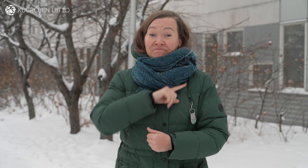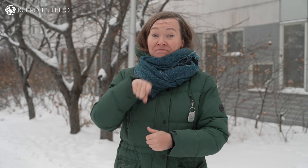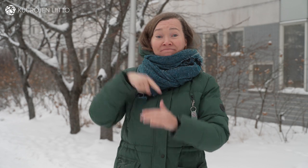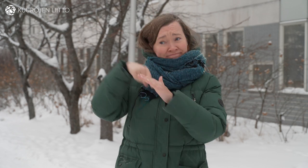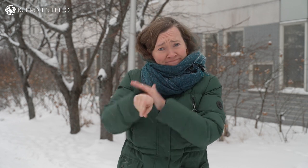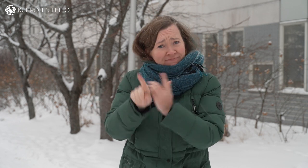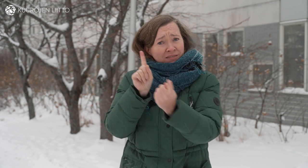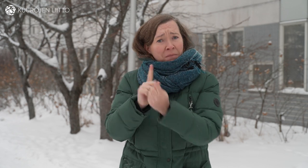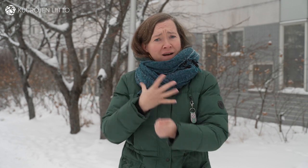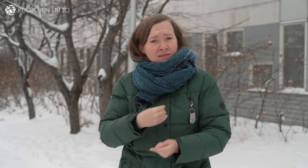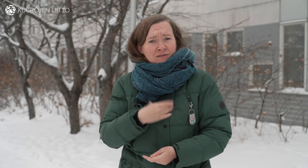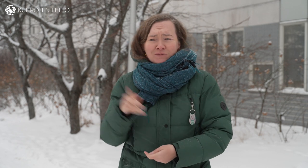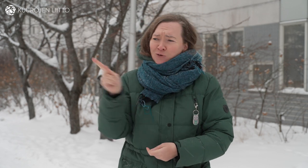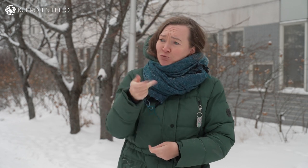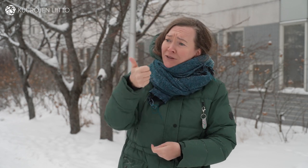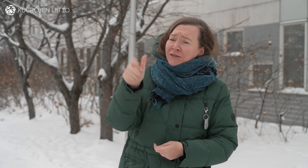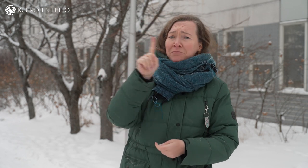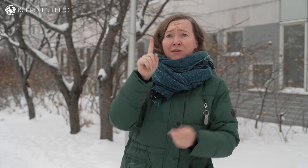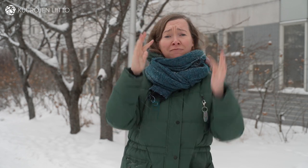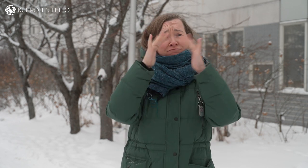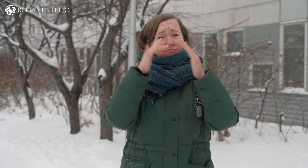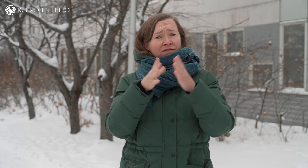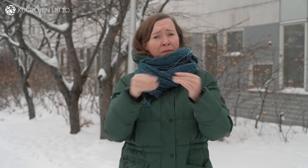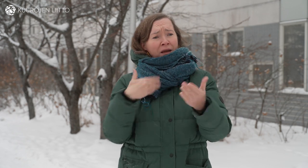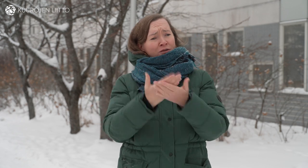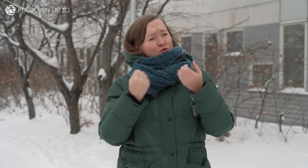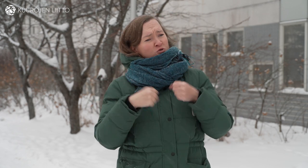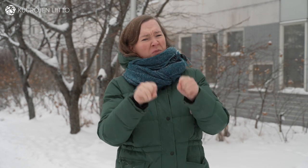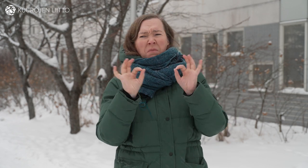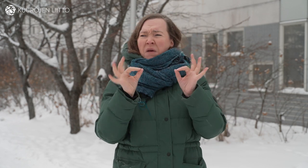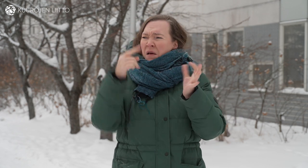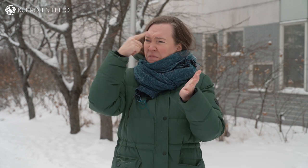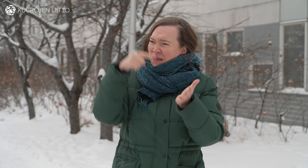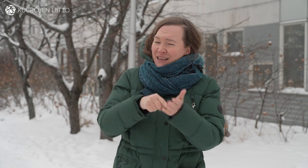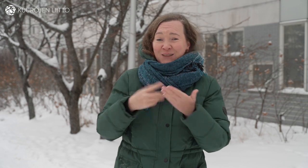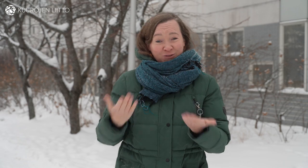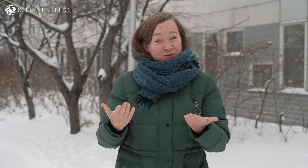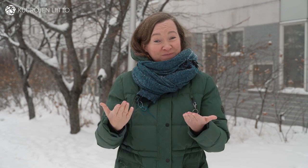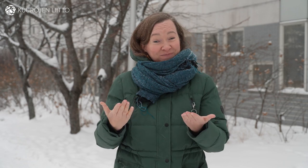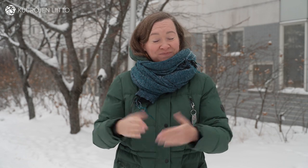Vierailimme Ansan luona ja kysyimme, millainen merkitys vapaaehtoistyöllä on hänelle.